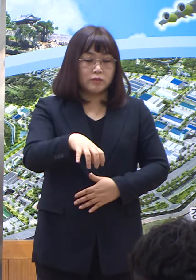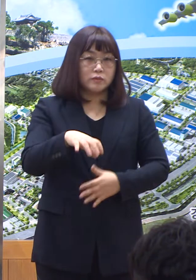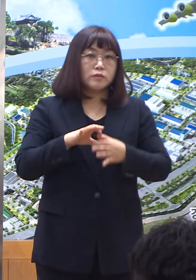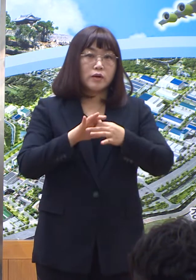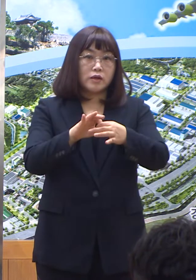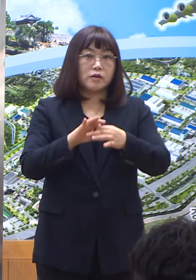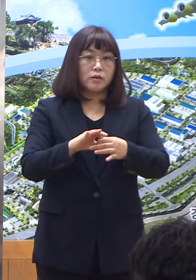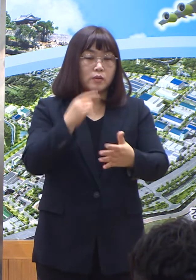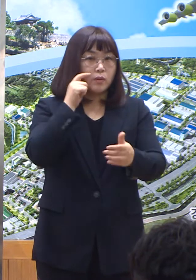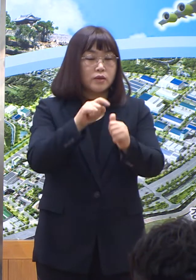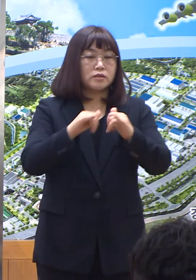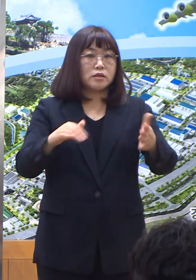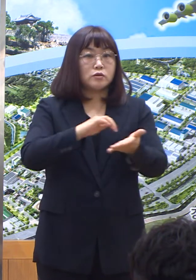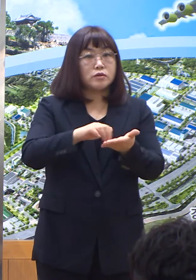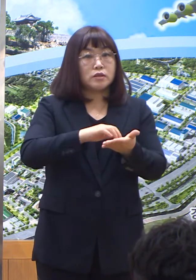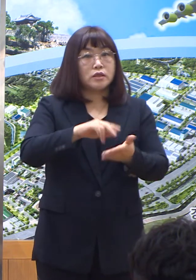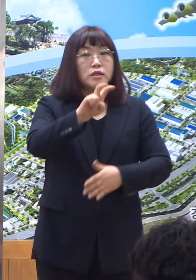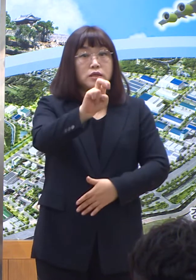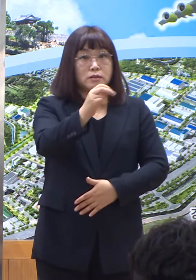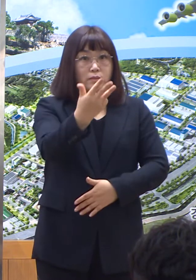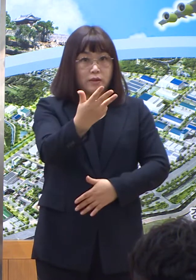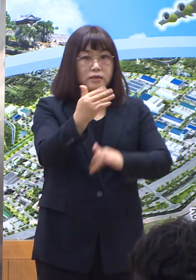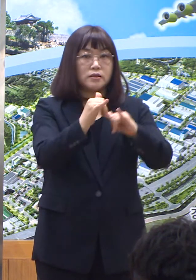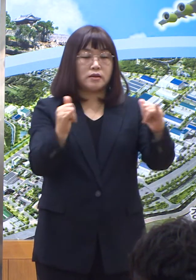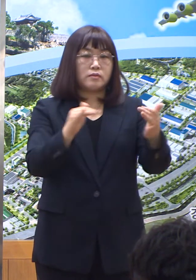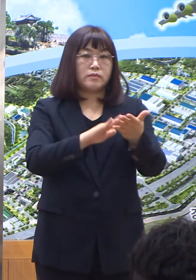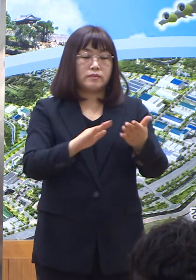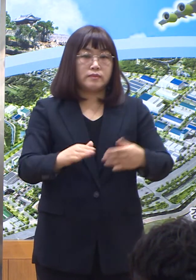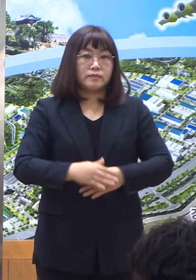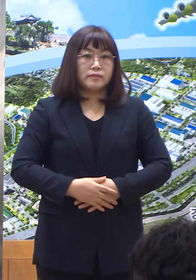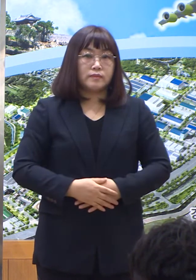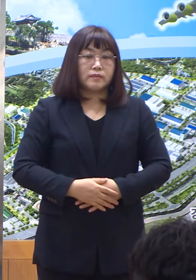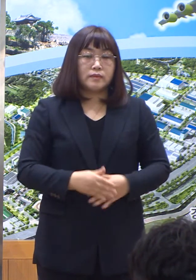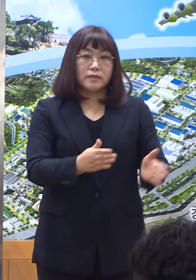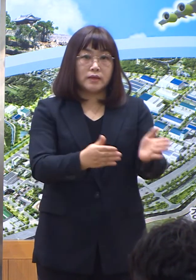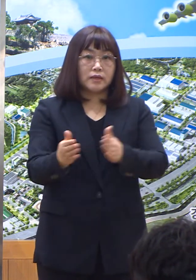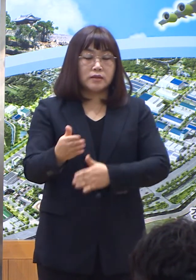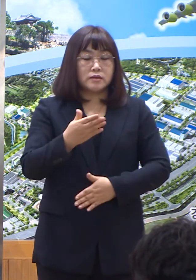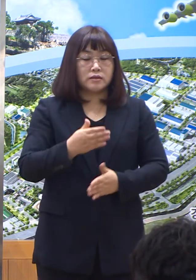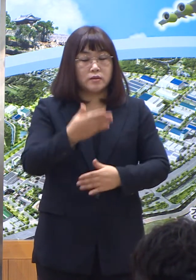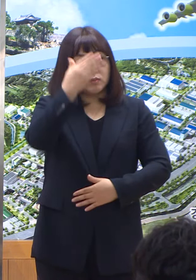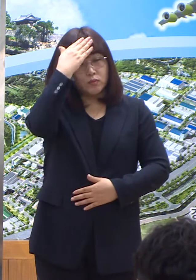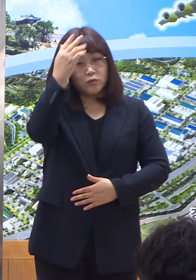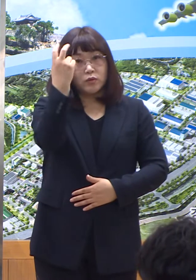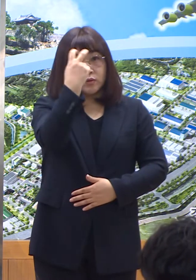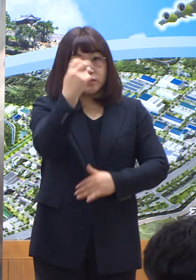확진자는 모두 28명*입니다.